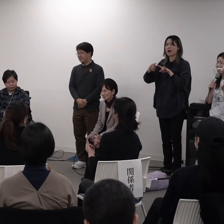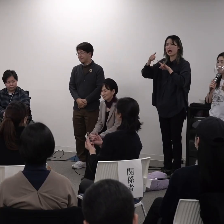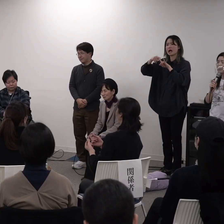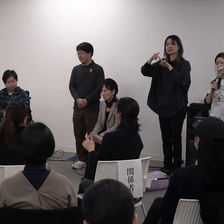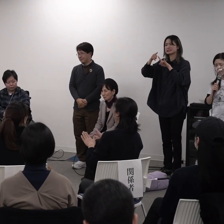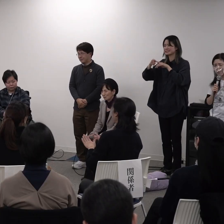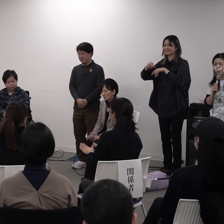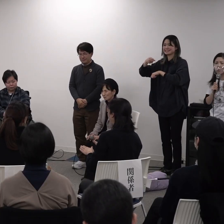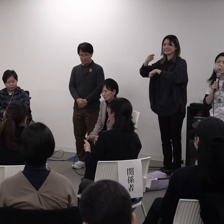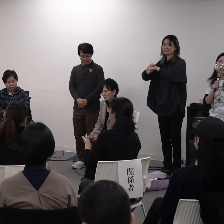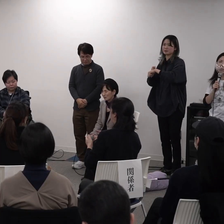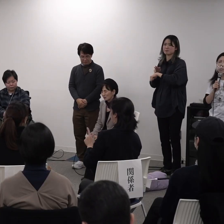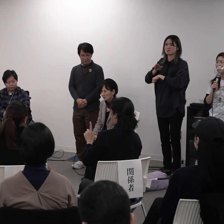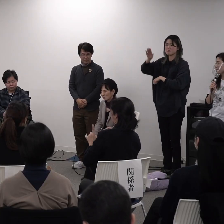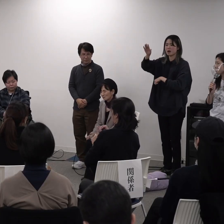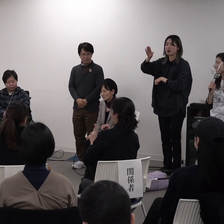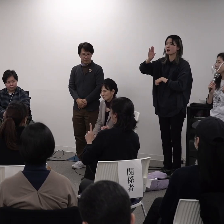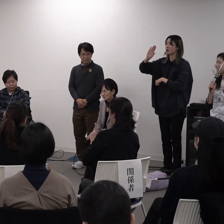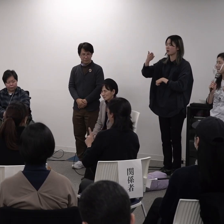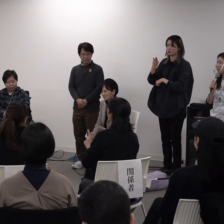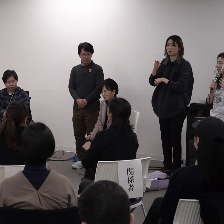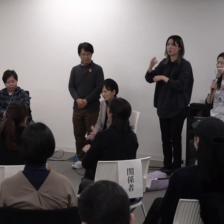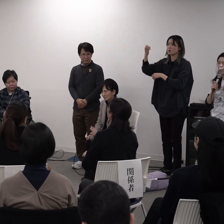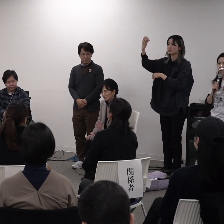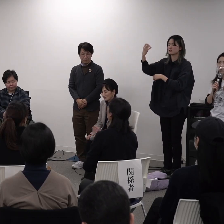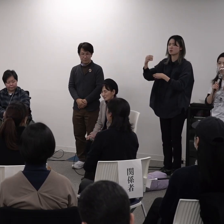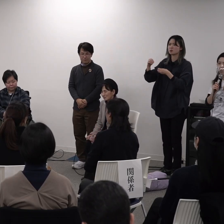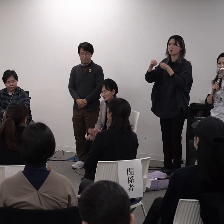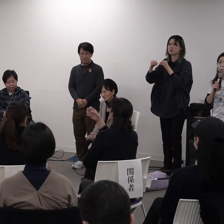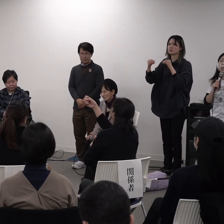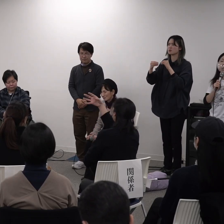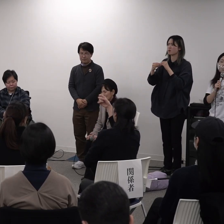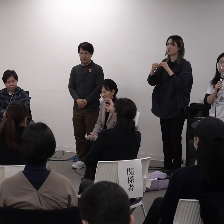なぜ信号の色を教えてもらえないん だろうといまだに思っています